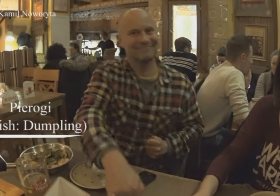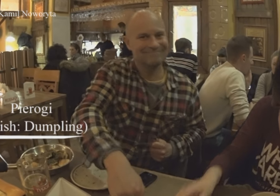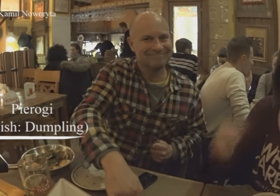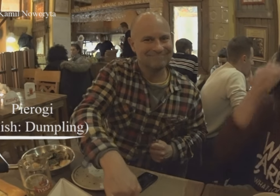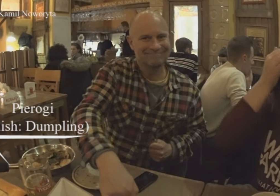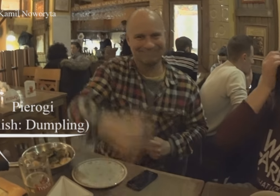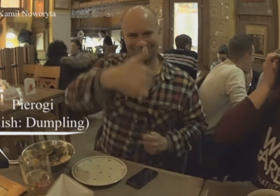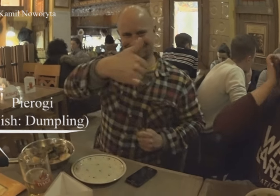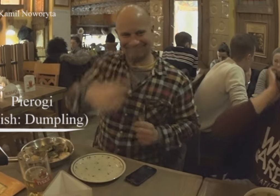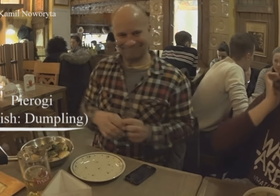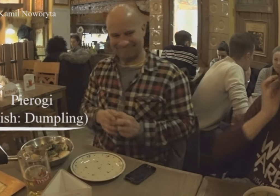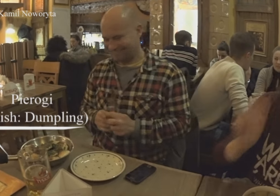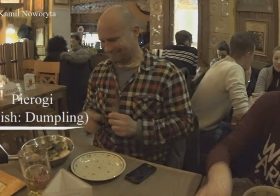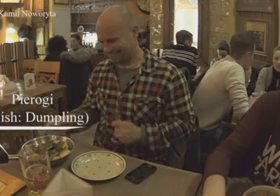Guten Appetit!